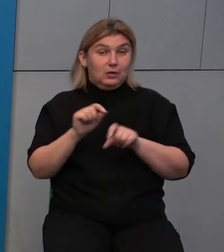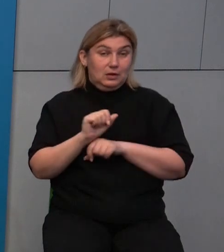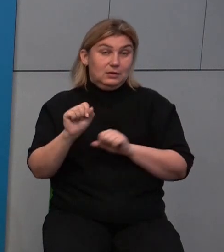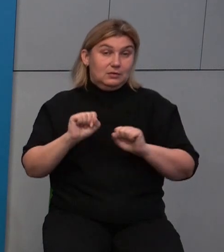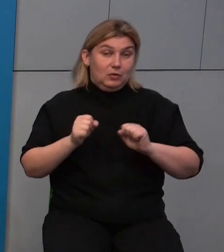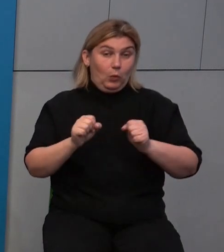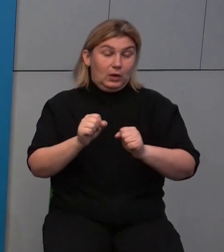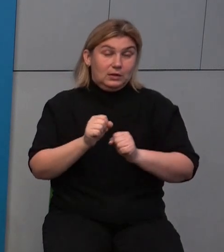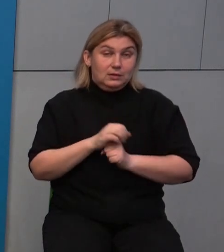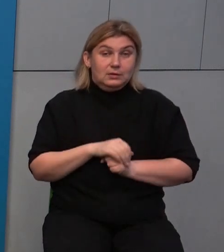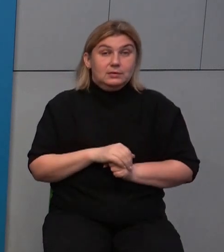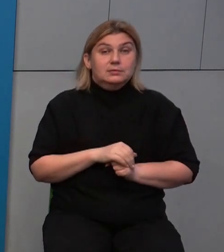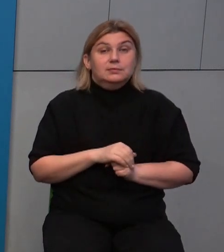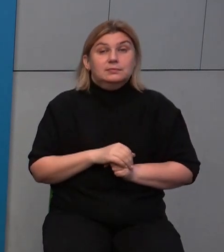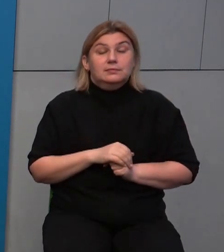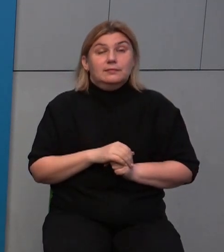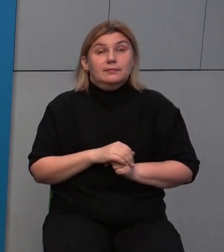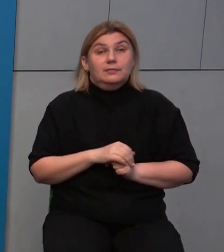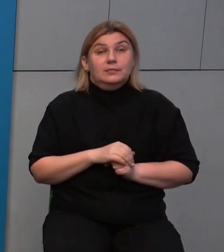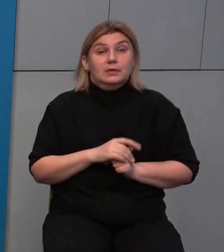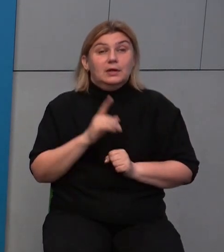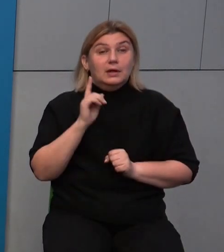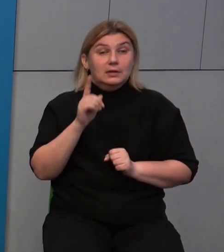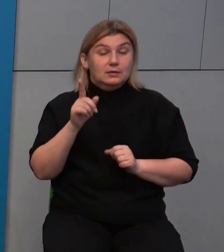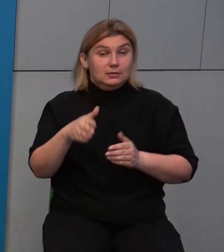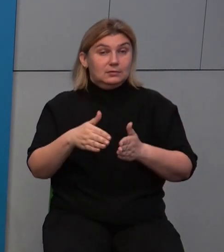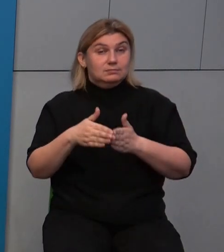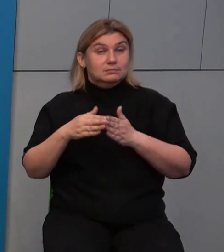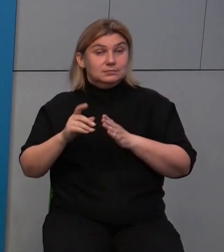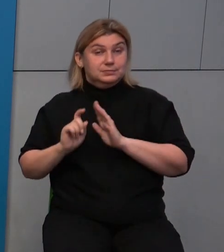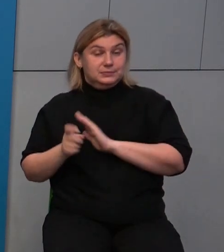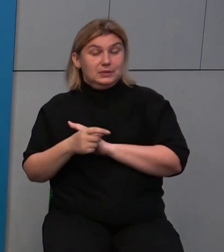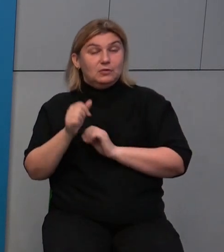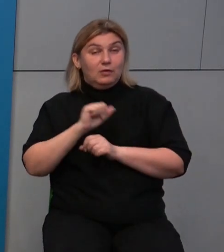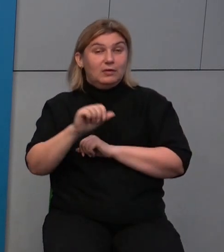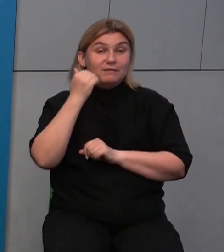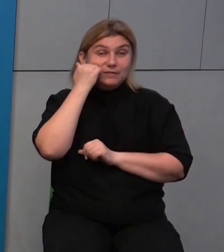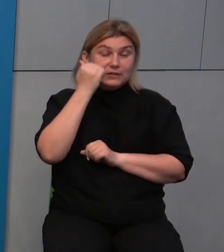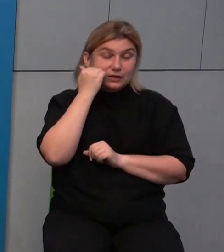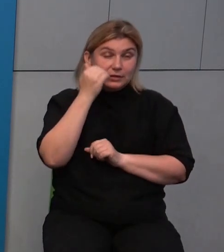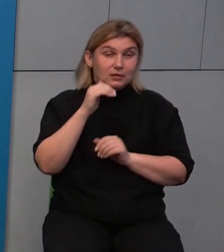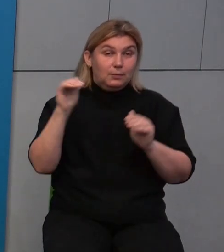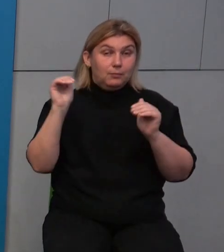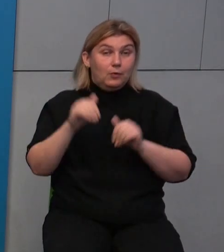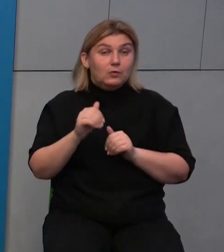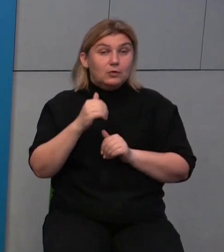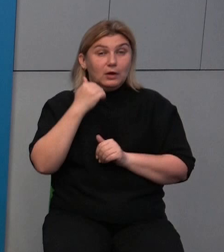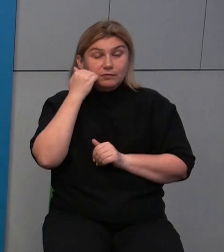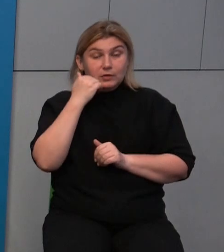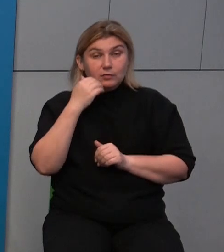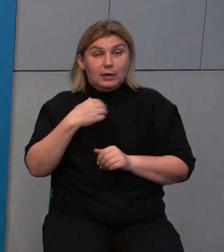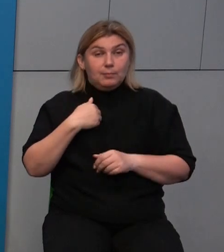ale co za nim się niestety kryje, to to jest wstyd. Jak można się wstydzić czegoś, że się brało udział w masakrze